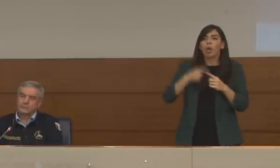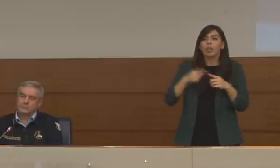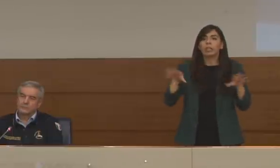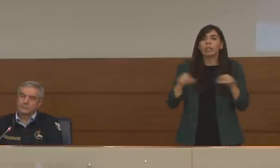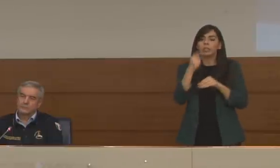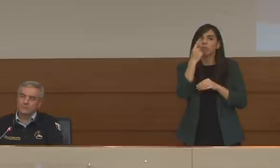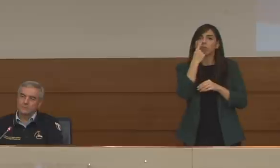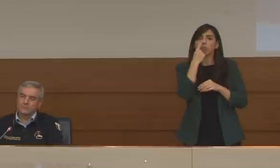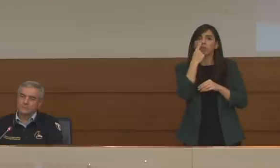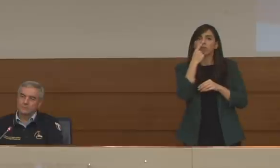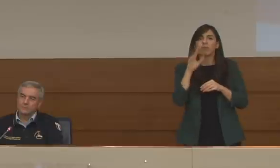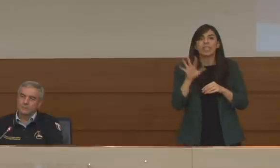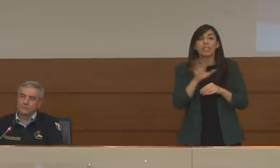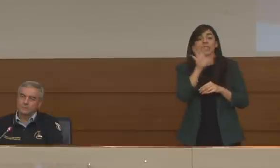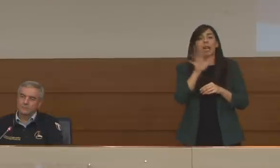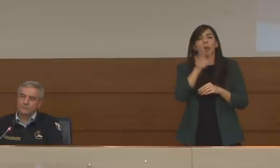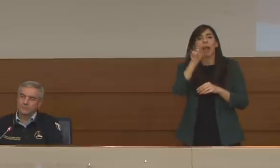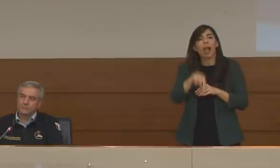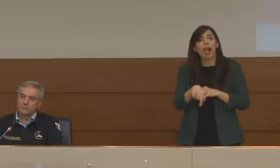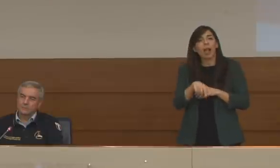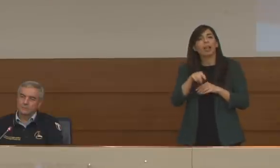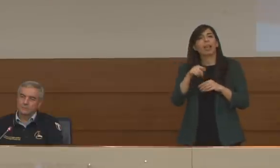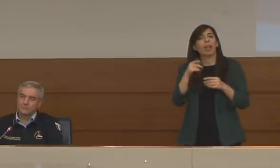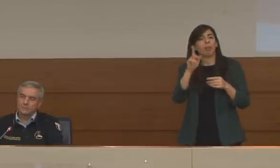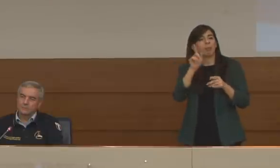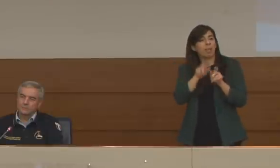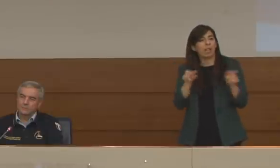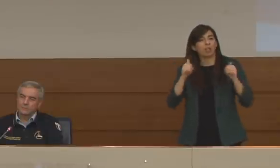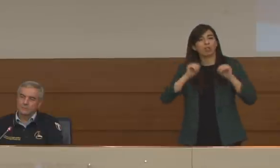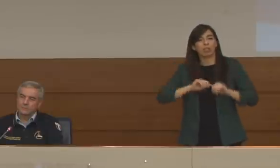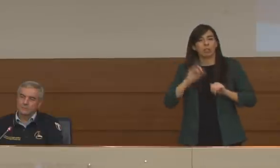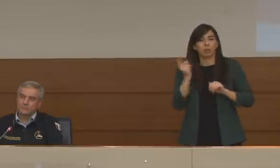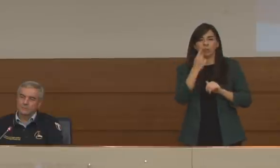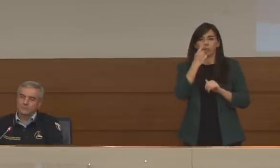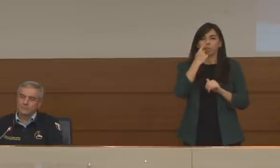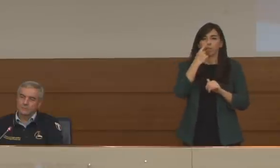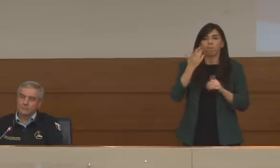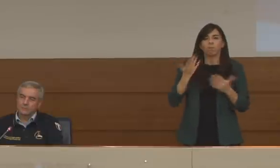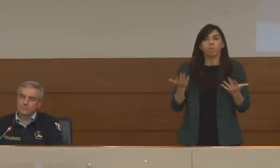e mi sembra diffuso anche nella popolazione, che non venga data un'indicazione